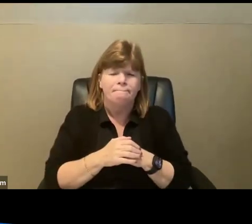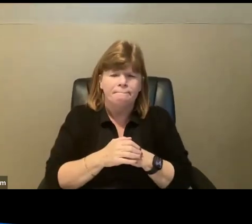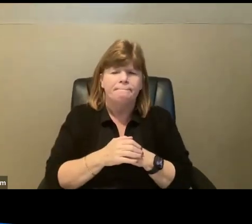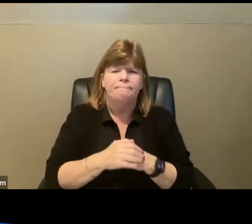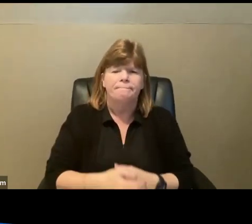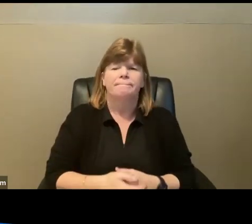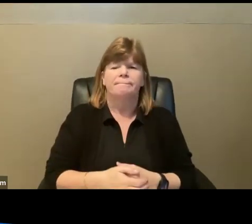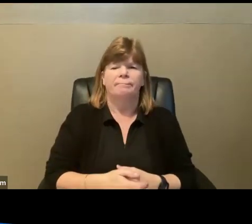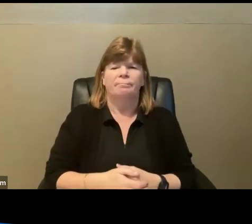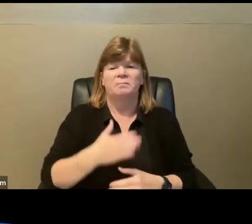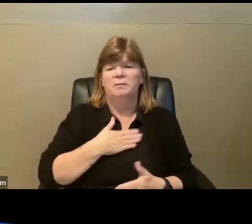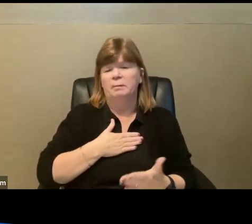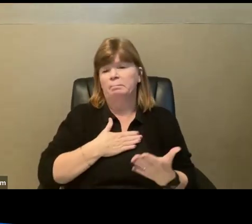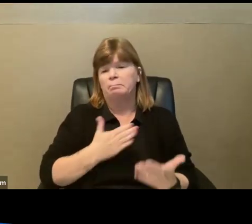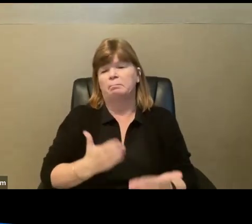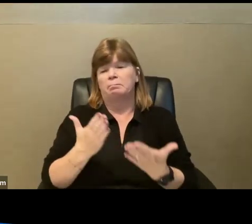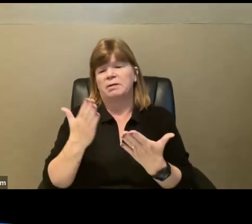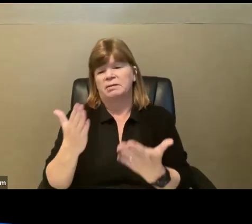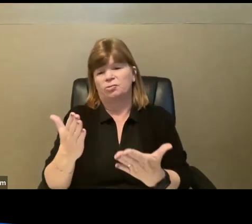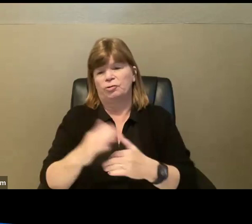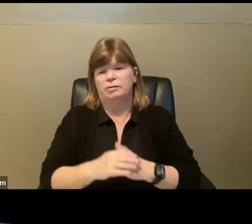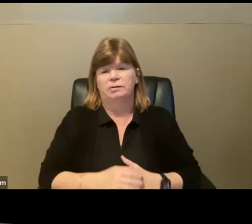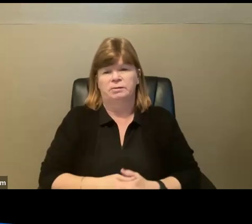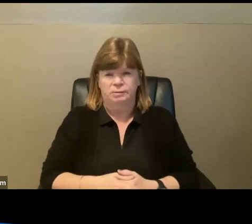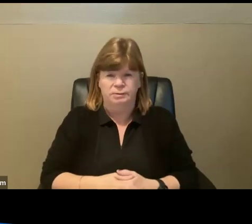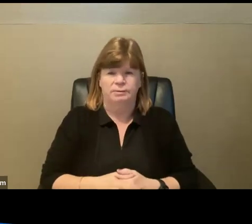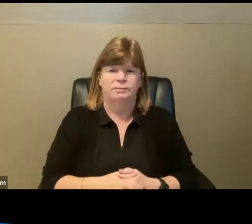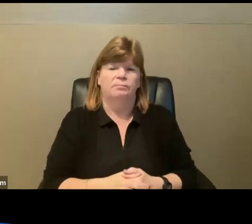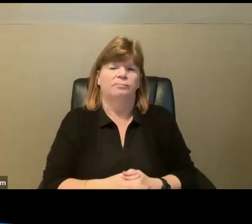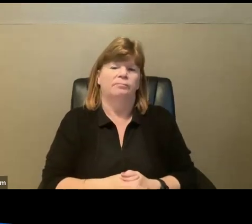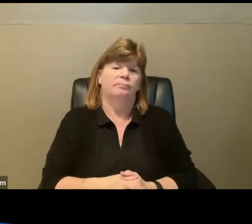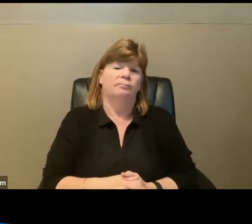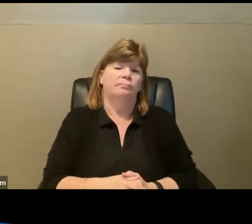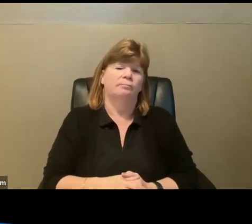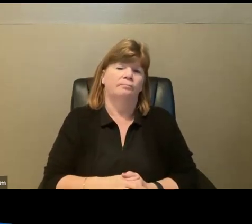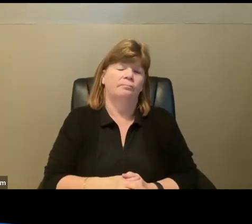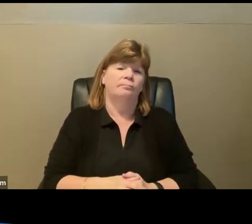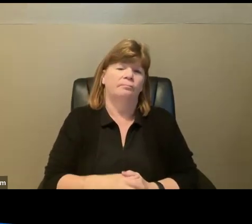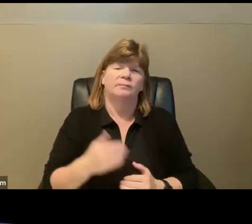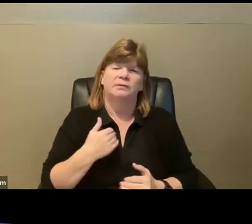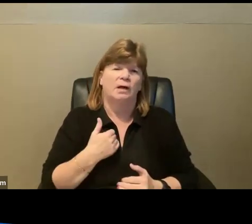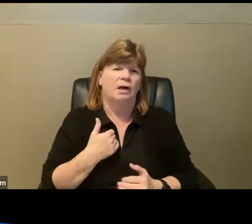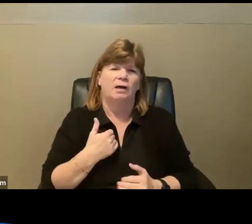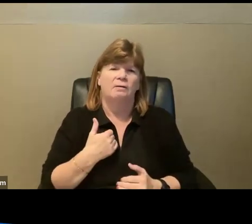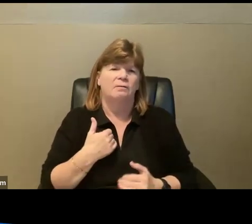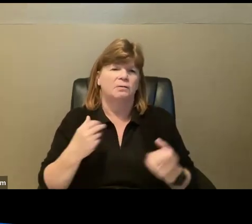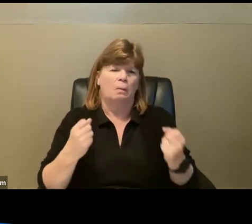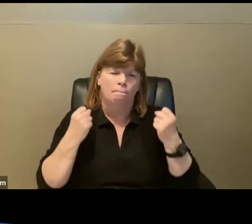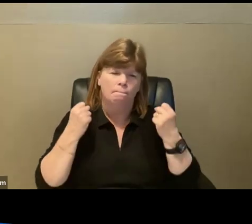Estas son mis sugerencias para ti que quizás quieras investigar. Hay todo tipo de tratamientos para el cuidado de heridas.